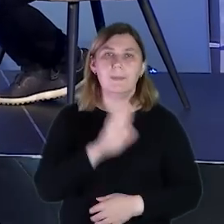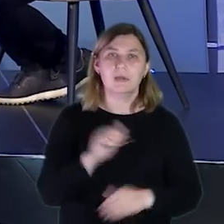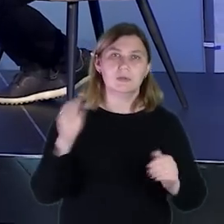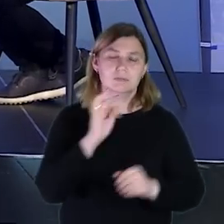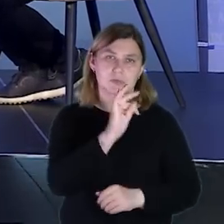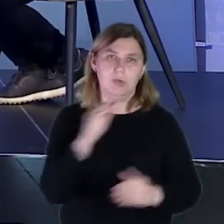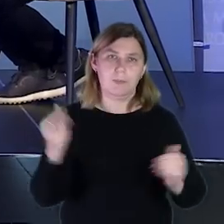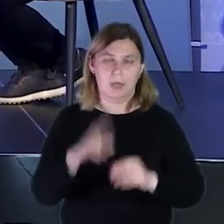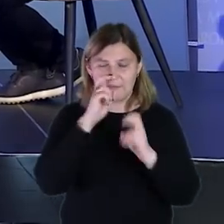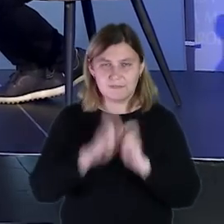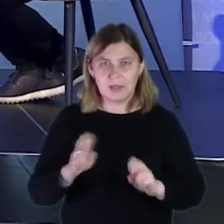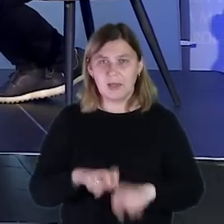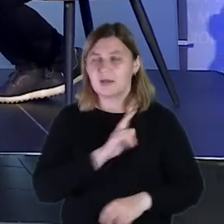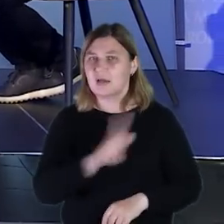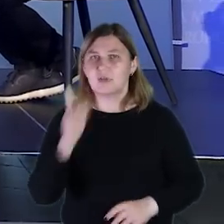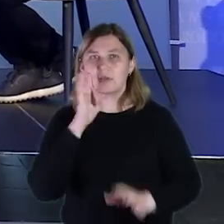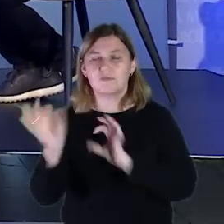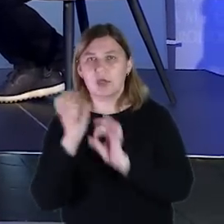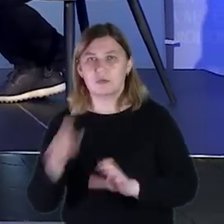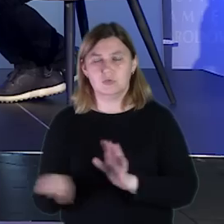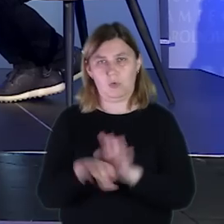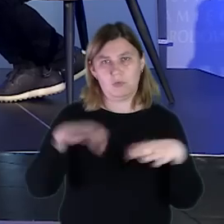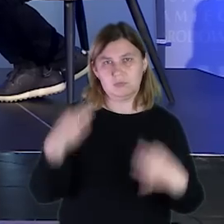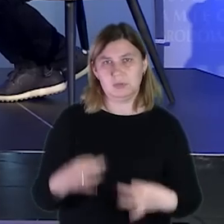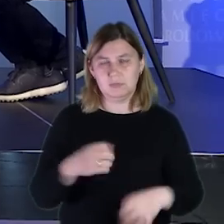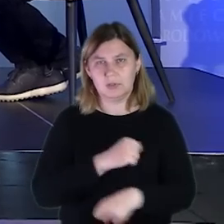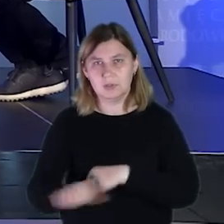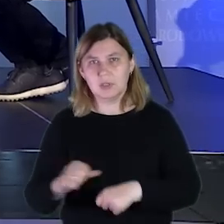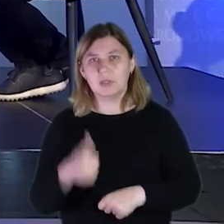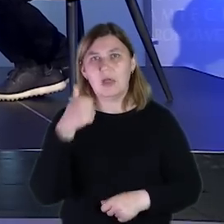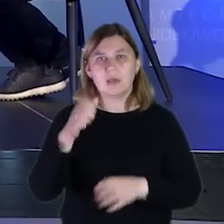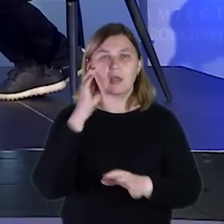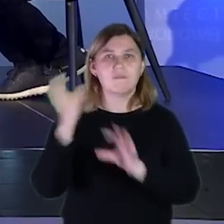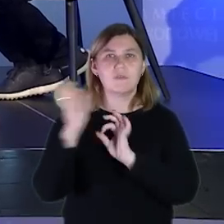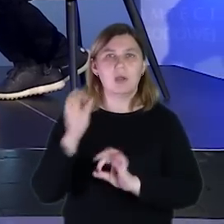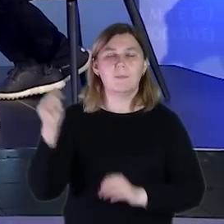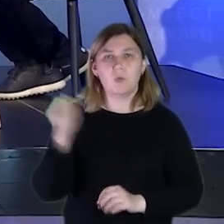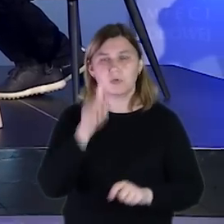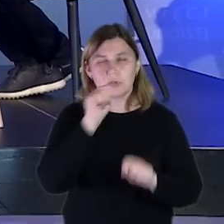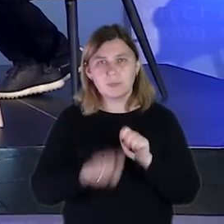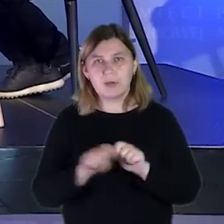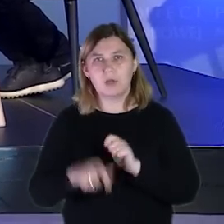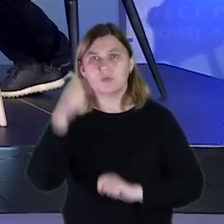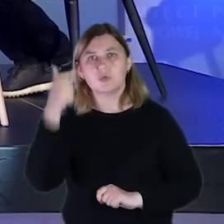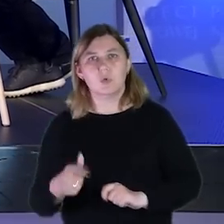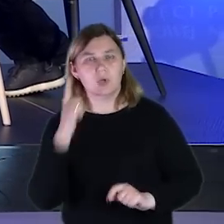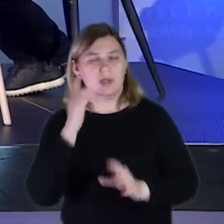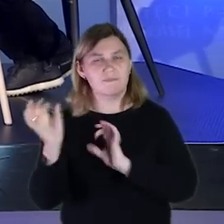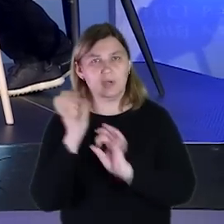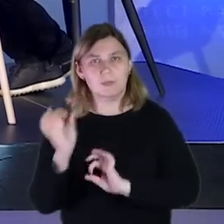możliwości weryfikacji każdej informacji. To jest stosowane do dzisiaj, że jedno źródło informacji musi być weryfikowane przez drugie, źródło informacji, a najlepiej